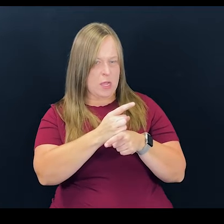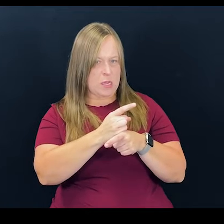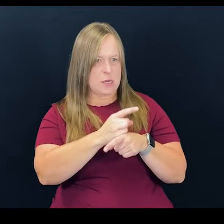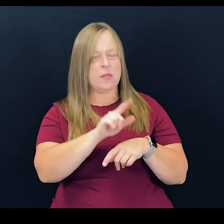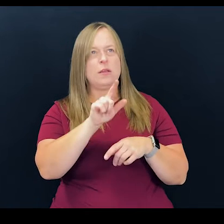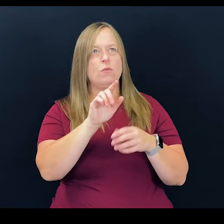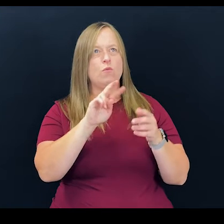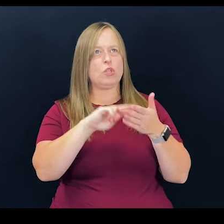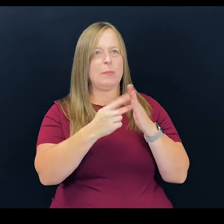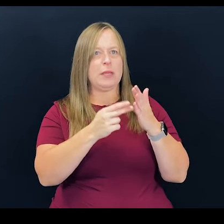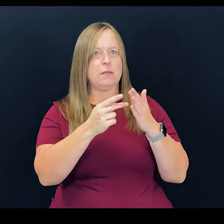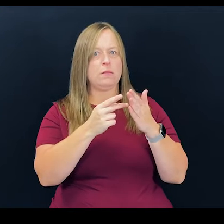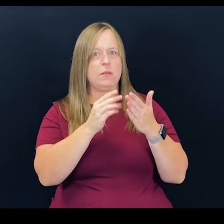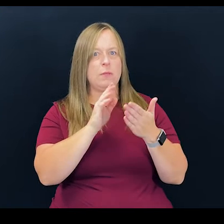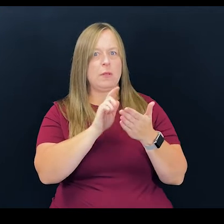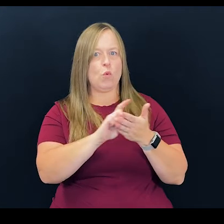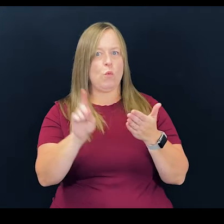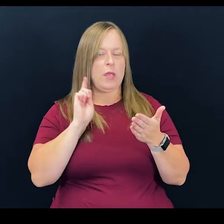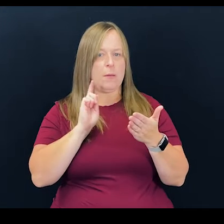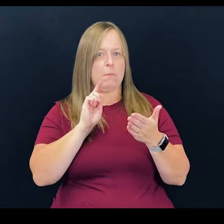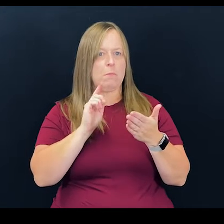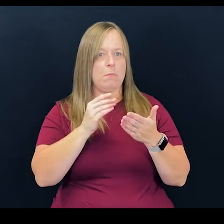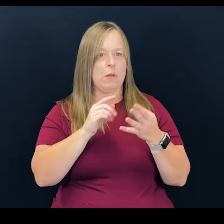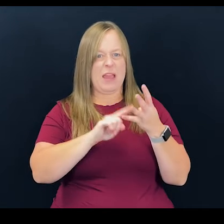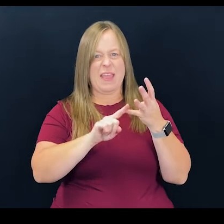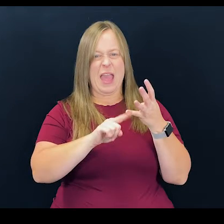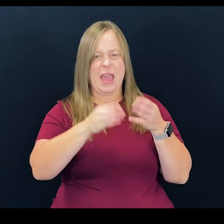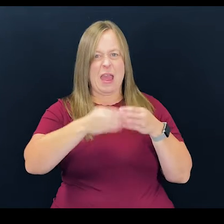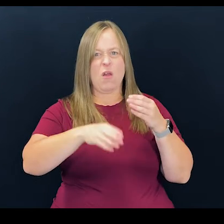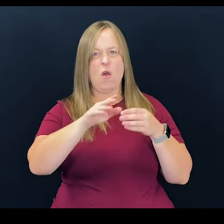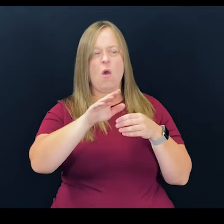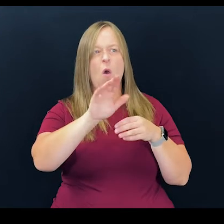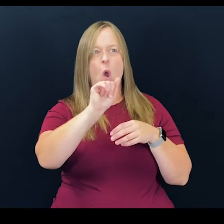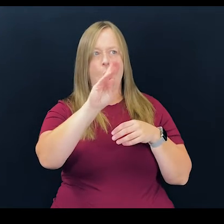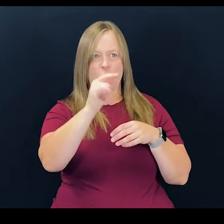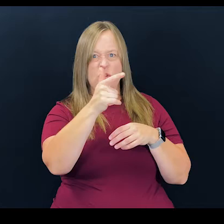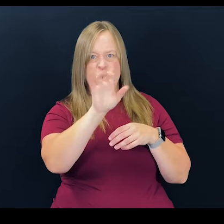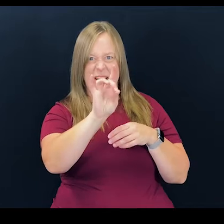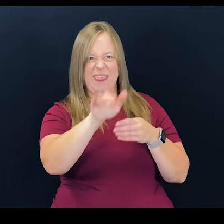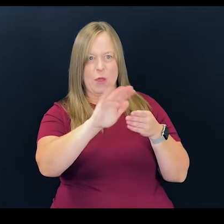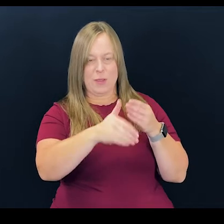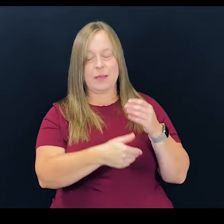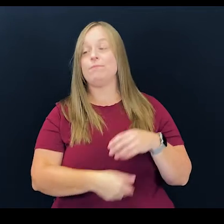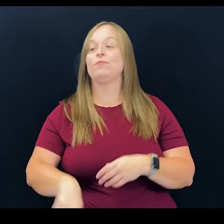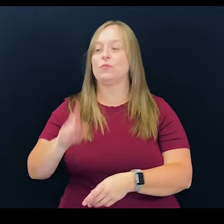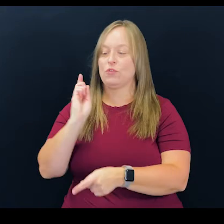El sábado antes sería el LatinFest. Sería a finales de agosto, agosto 28. Correcto.